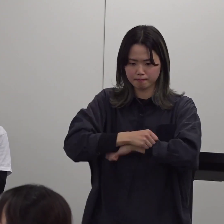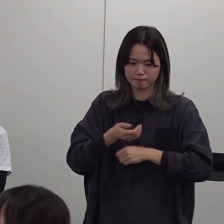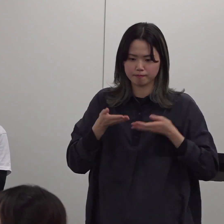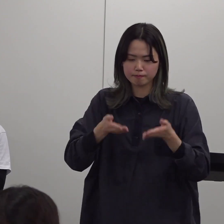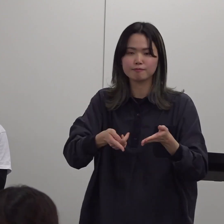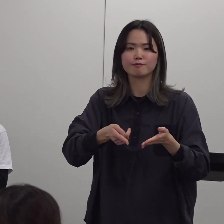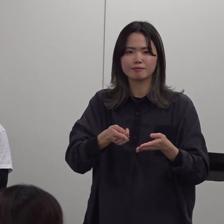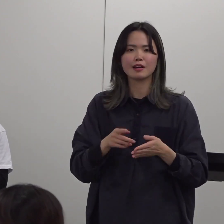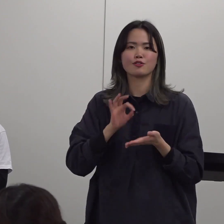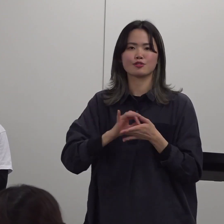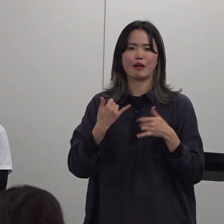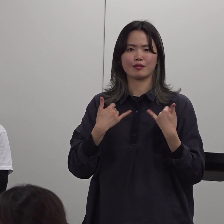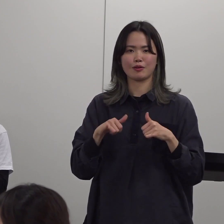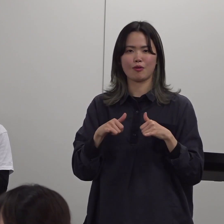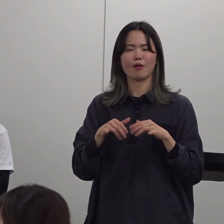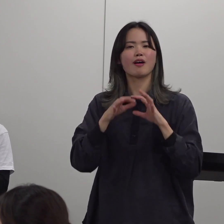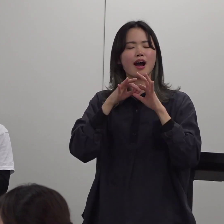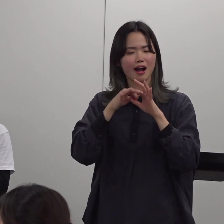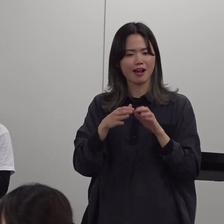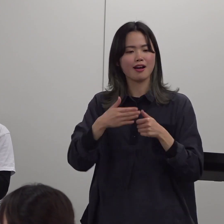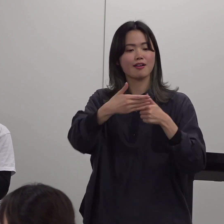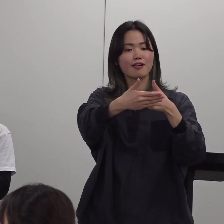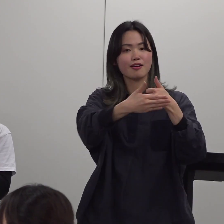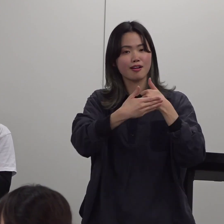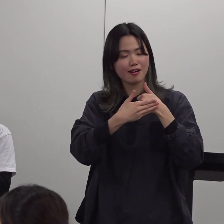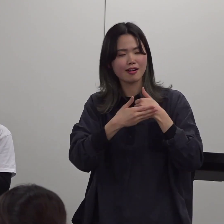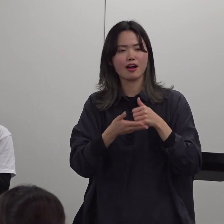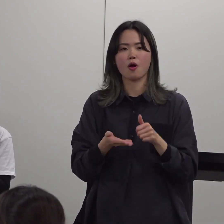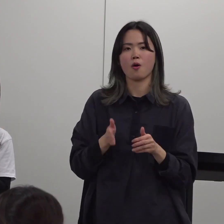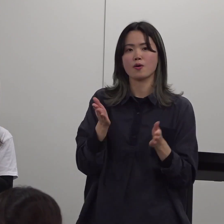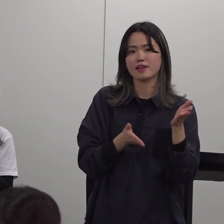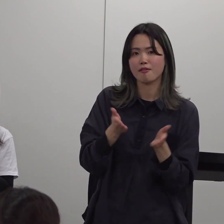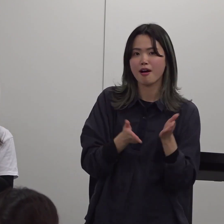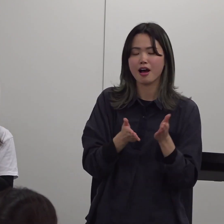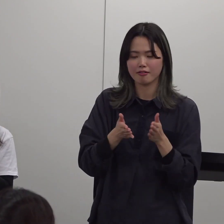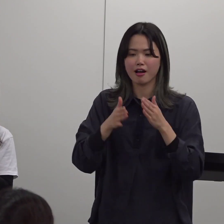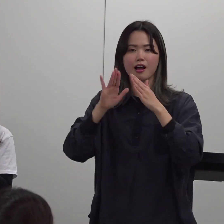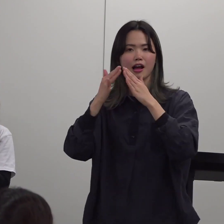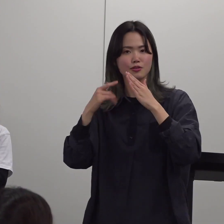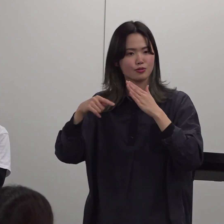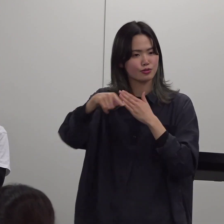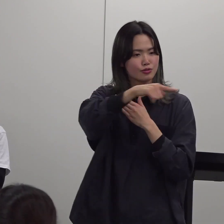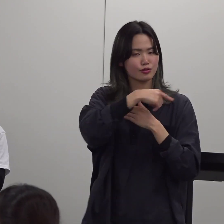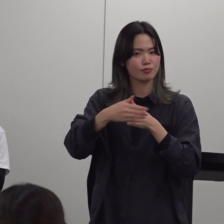家族に世話だけ お願いしててお手伝いして欲しいときだけにお手伝いっていうことは 無理です